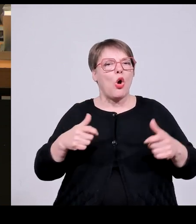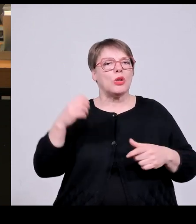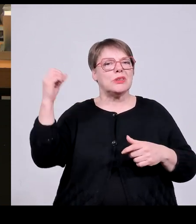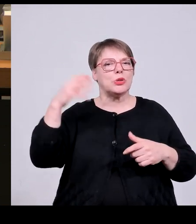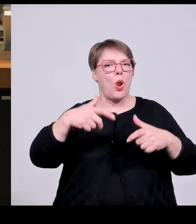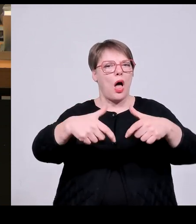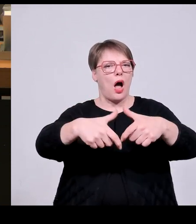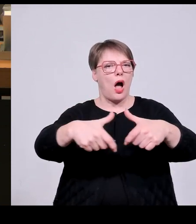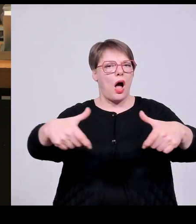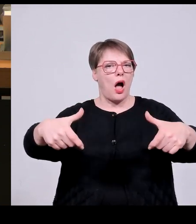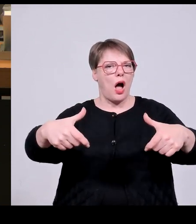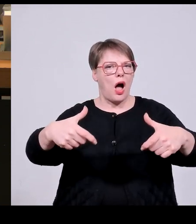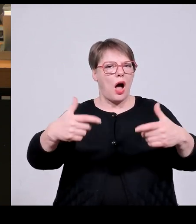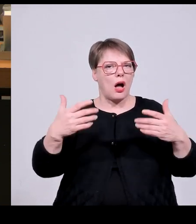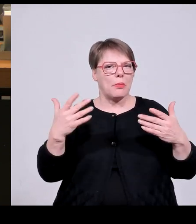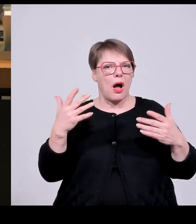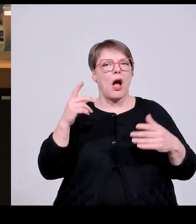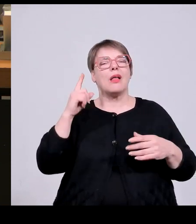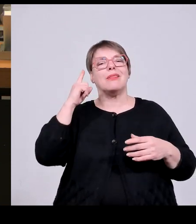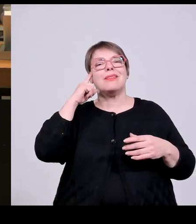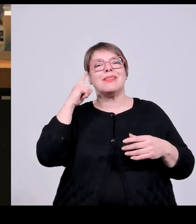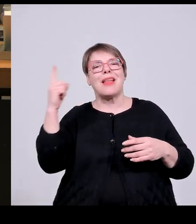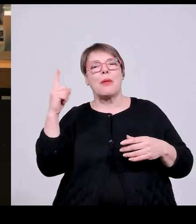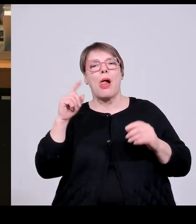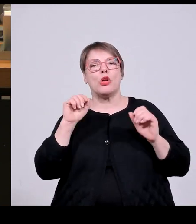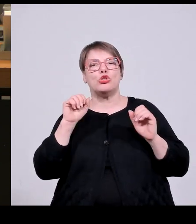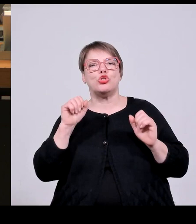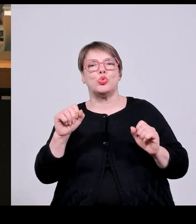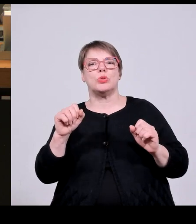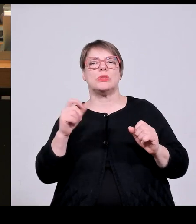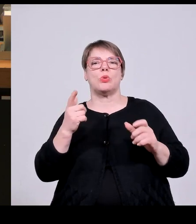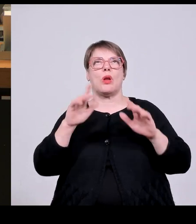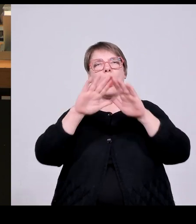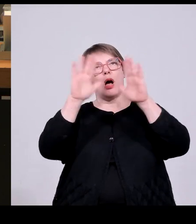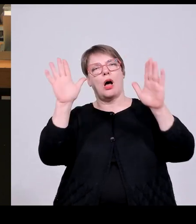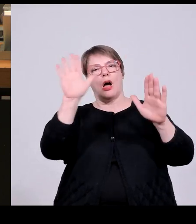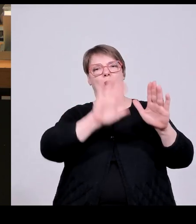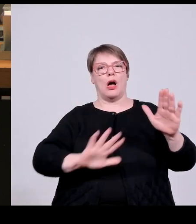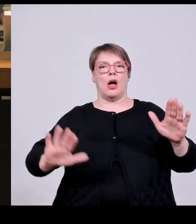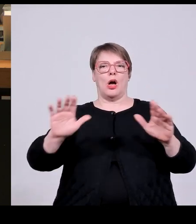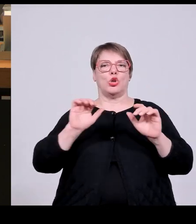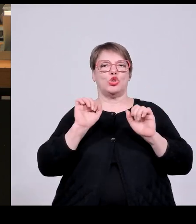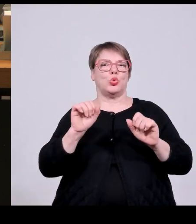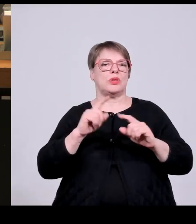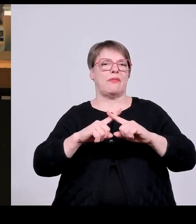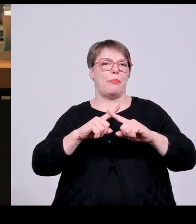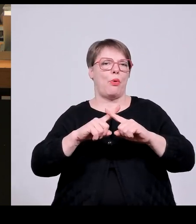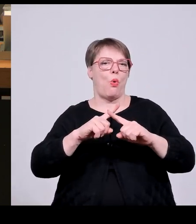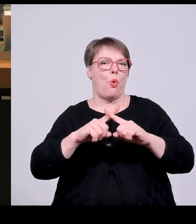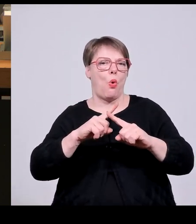Raum nicht einsehbar sein soll, denn sonst kann dies den optischen Eindruck des Bauwerkes beeinflussen. (Beifal)